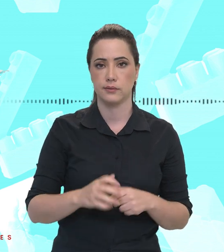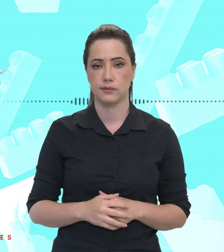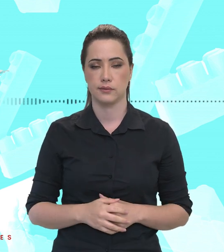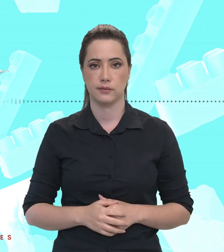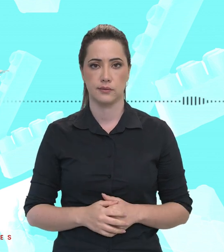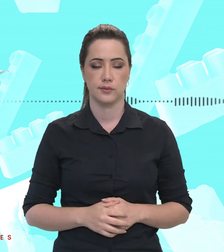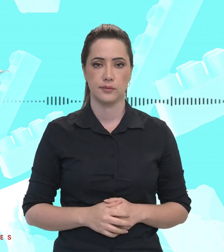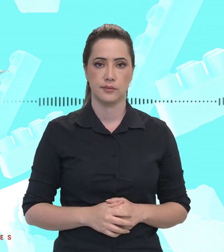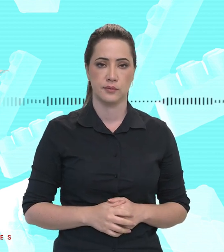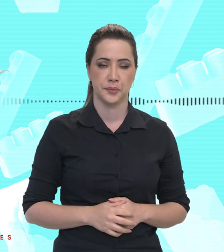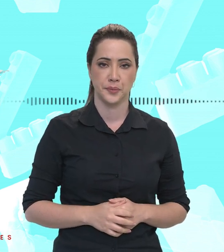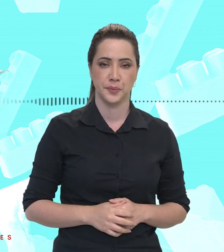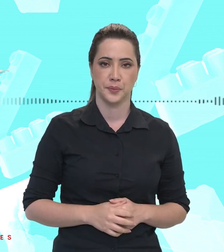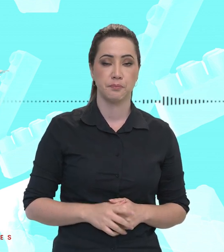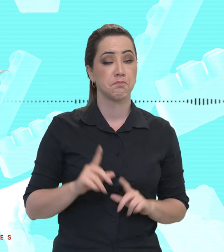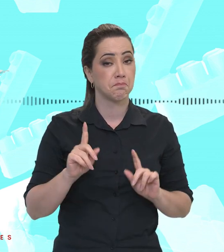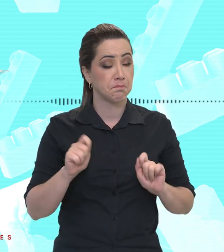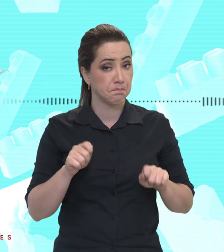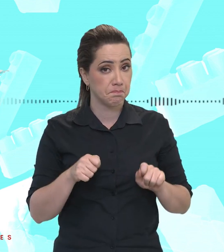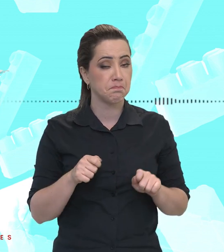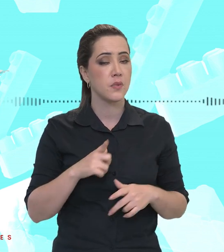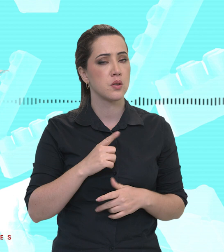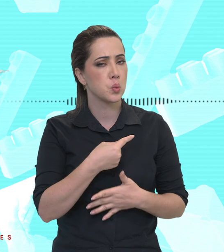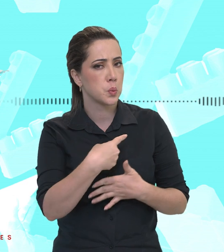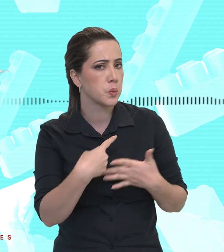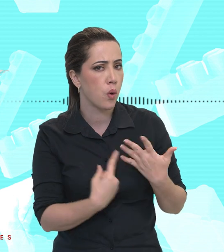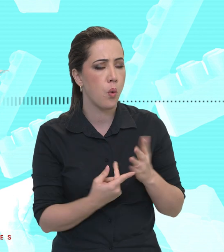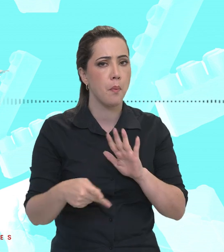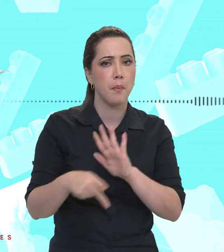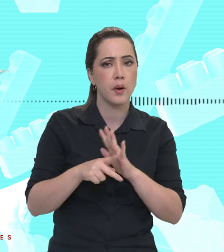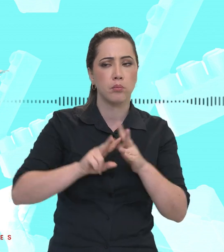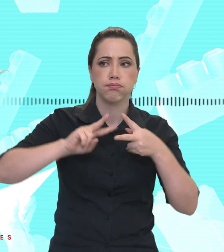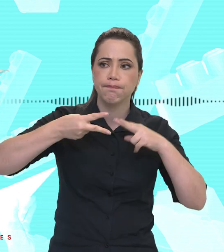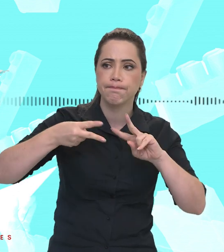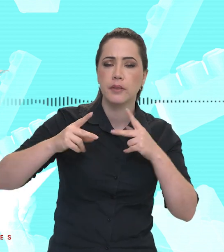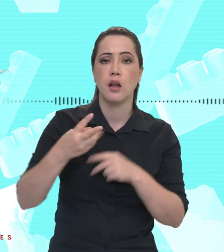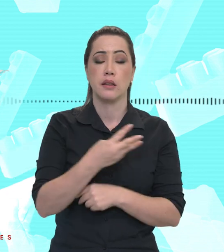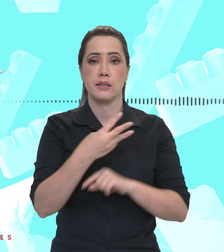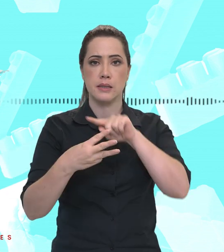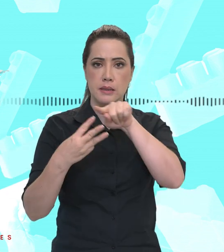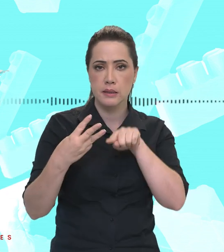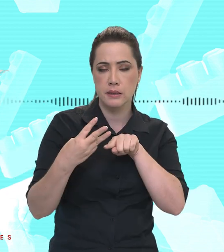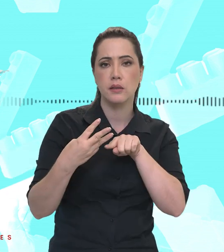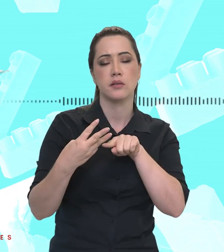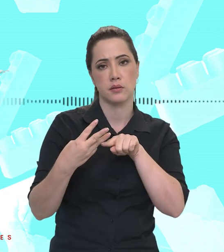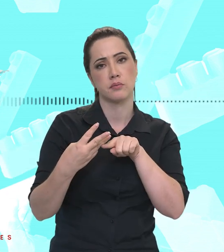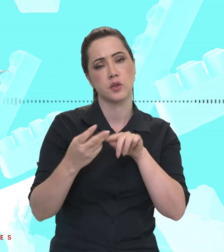[fim do tema do extinto programa televisivo Telecurso 2000] 🎶 [Patricia 31] É possível que existam fatores hereditários comuns a essas três condições,